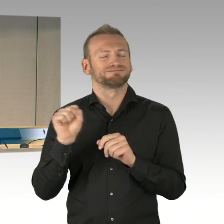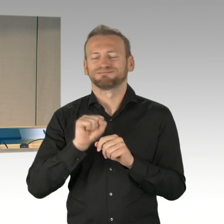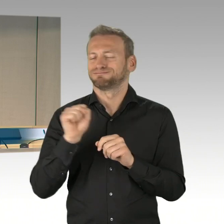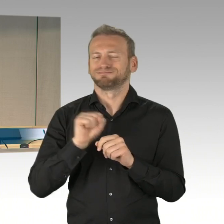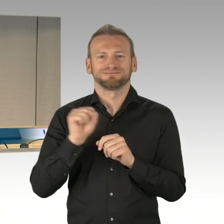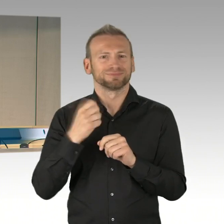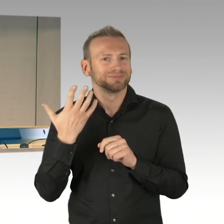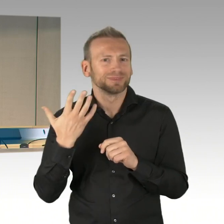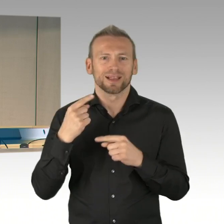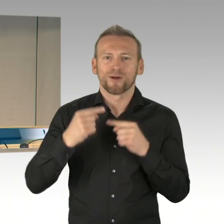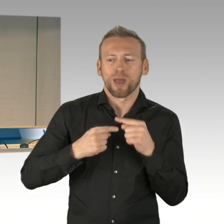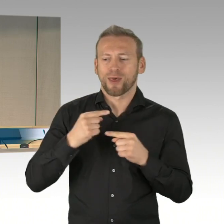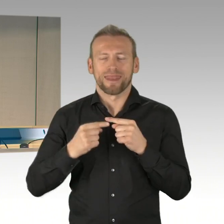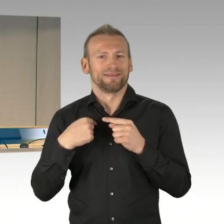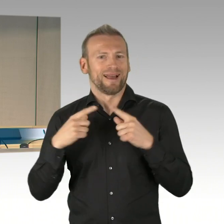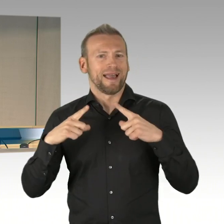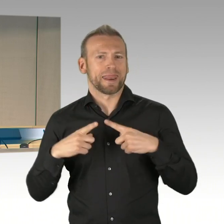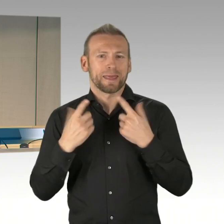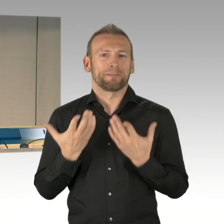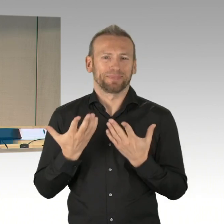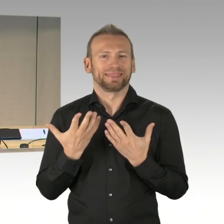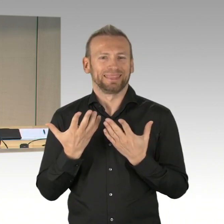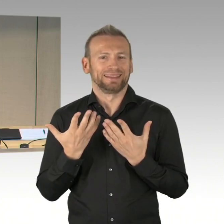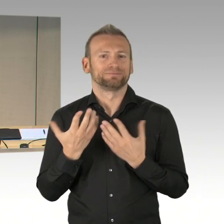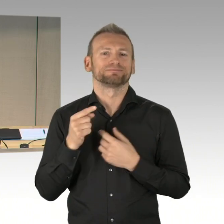eine legendäre Hauptausschussreise nach Brüssel mitgemacht haben.